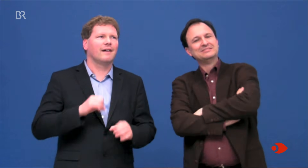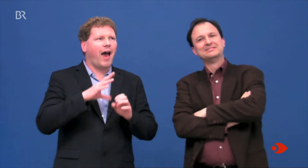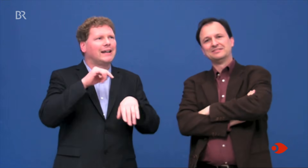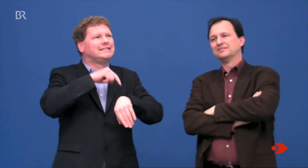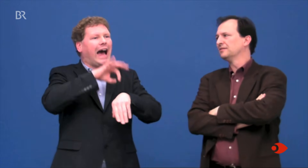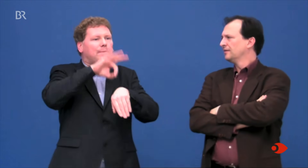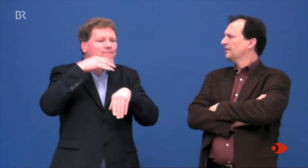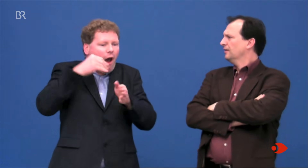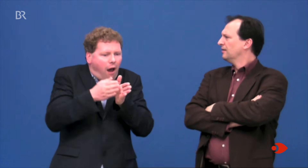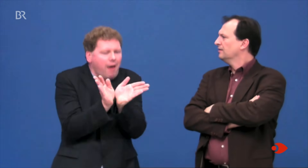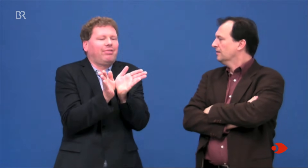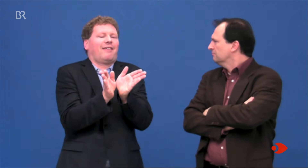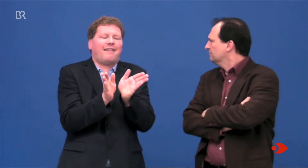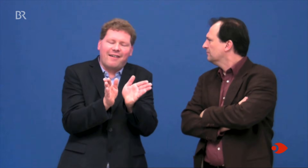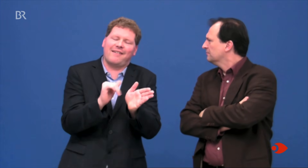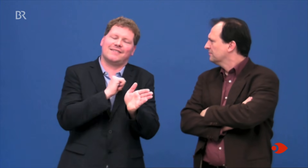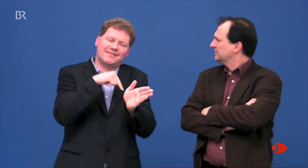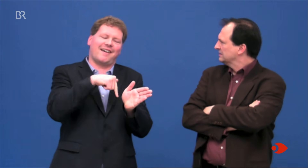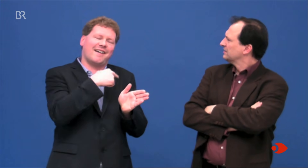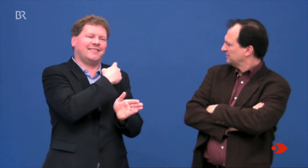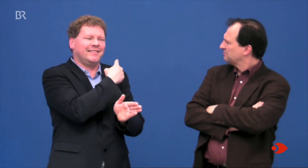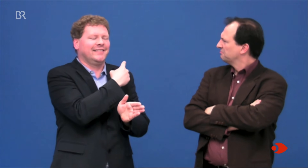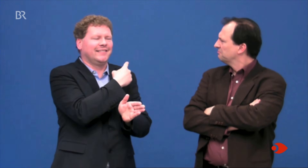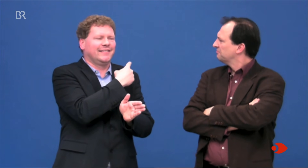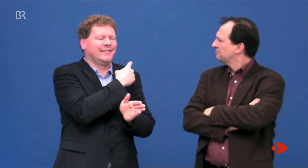Ja, das war der Zeitpunkt, an dem es auseinanderging. Interessant!